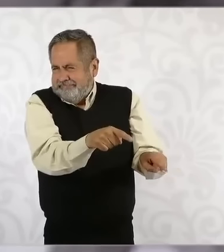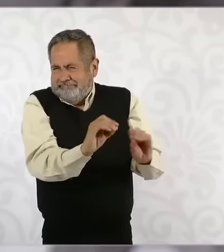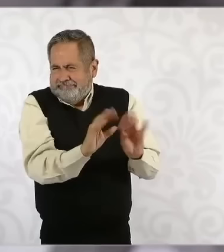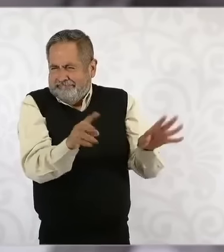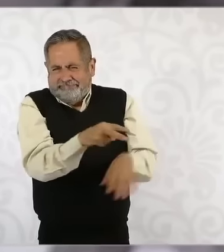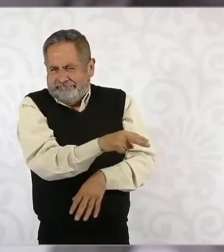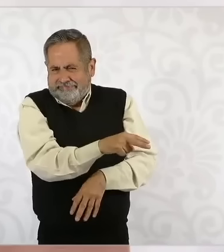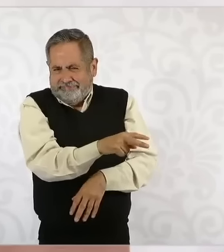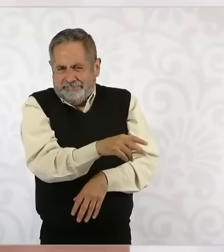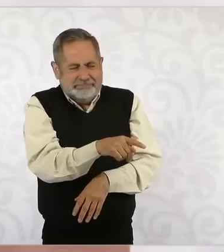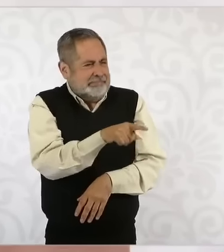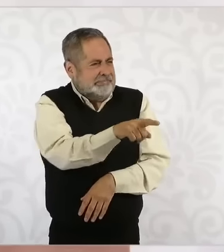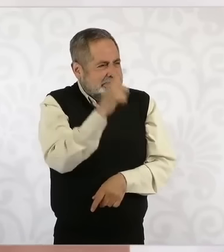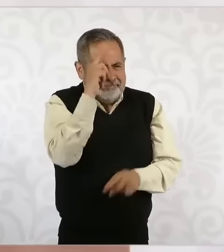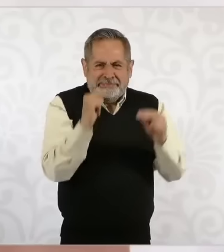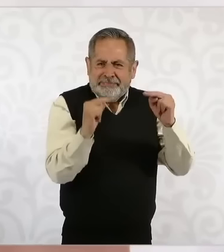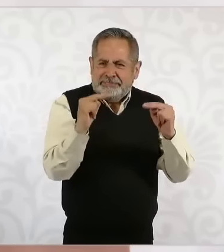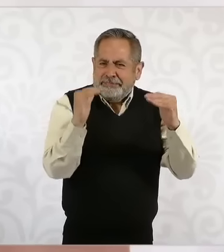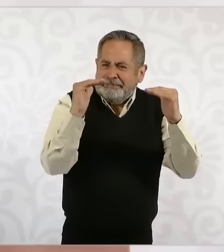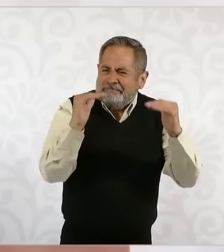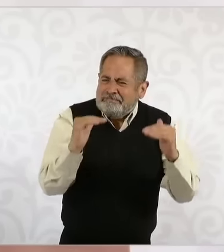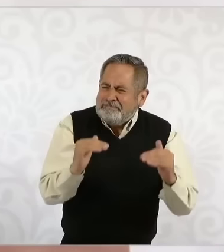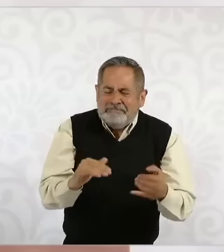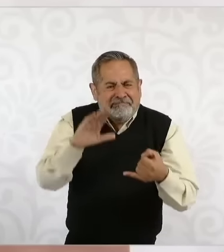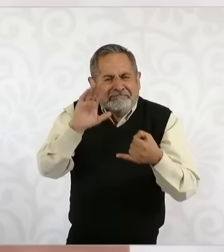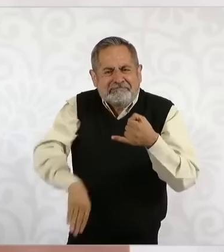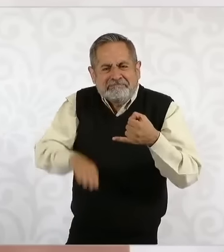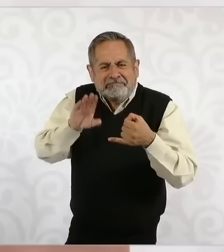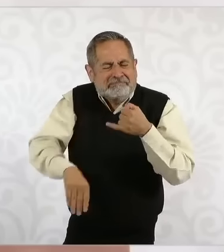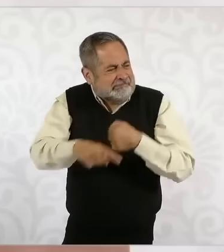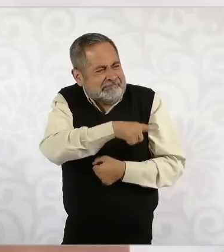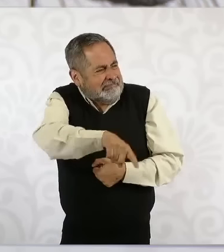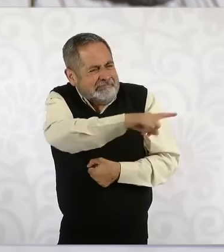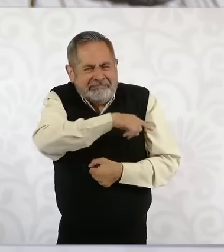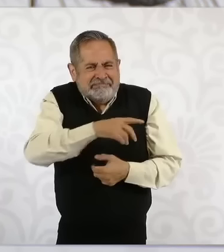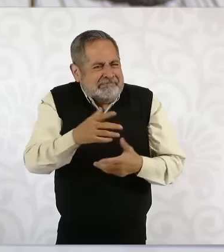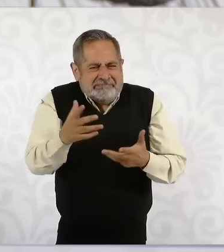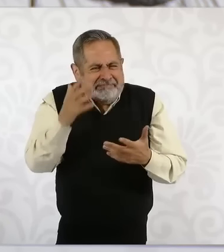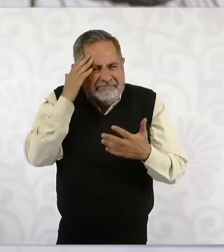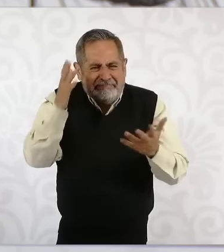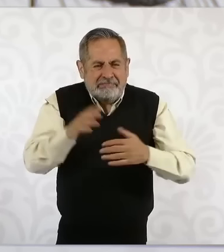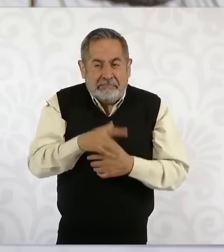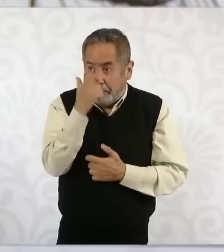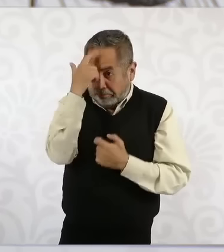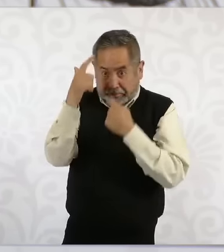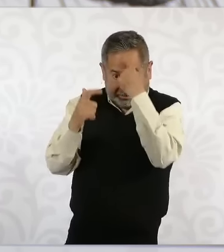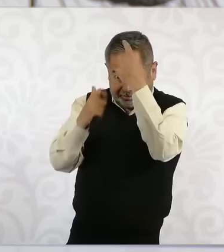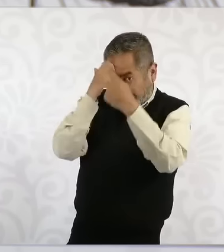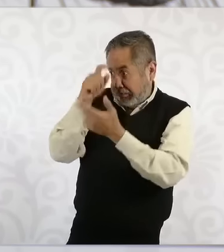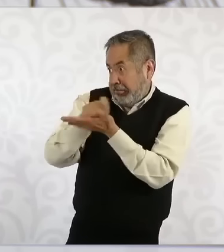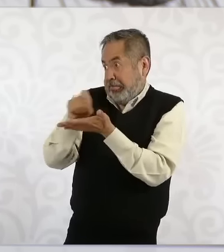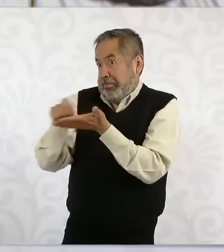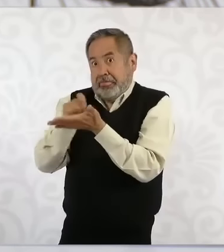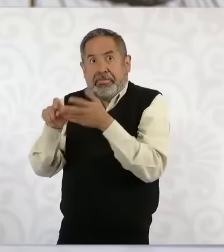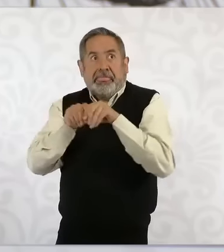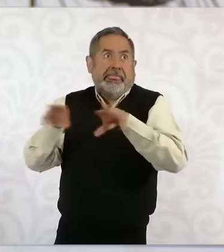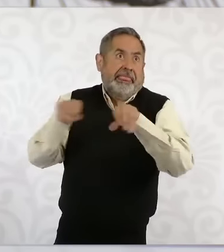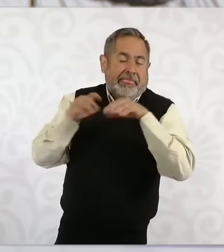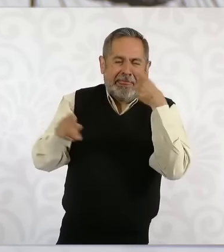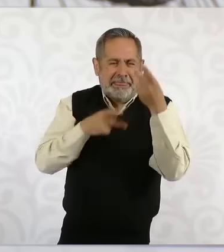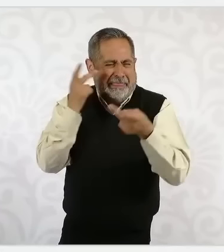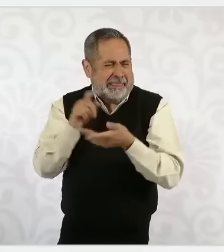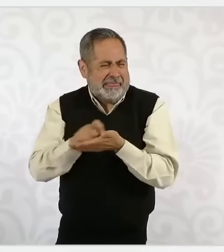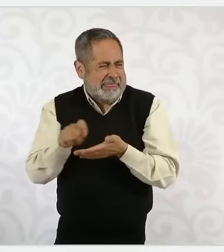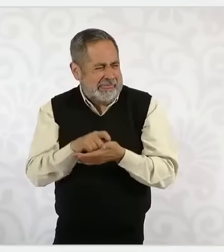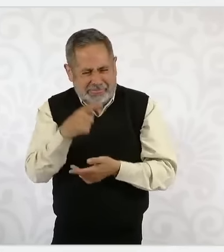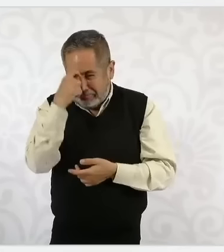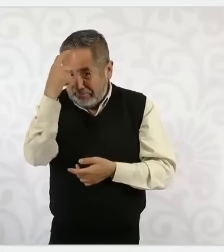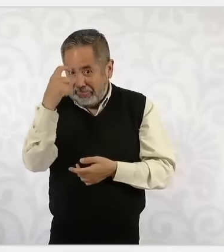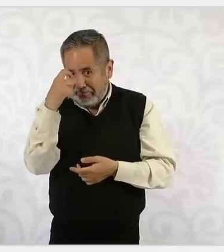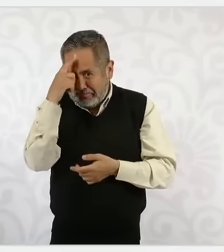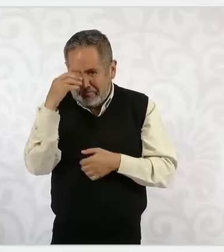en qué nivelazo está, o sea, inventar estas cosas, además, eh, no, No, no, no.